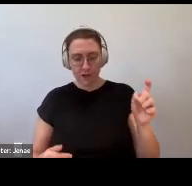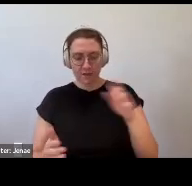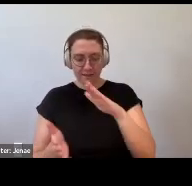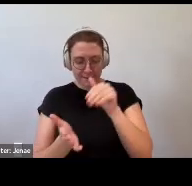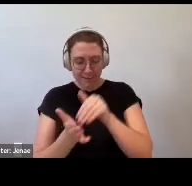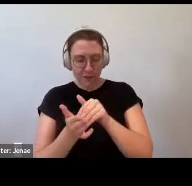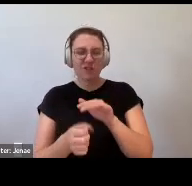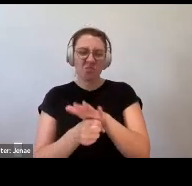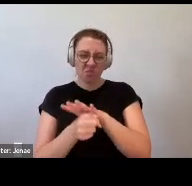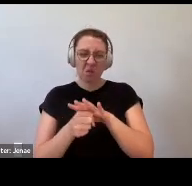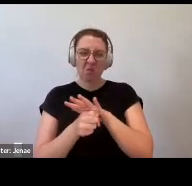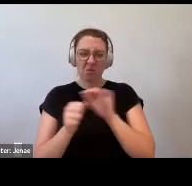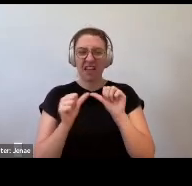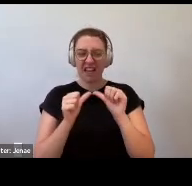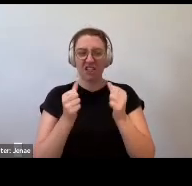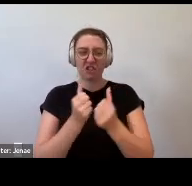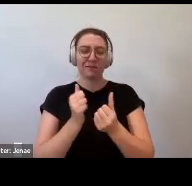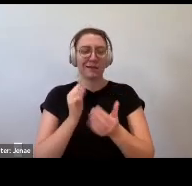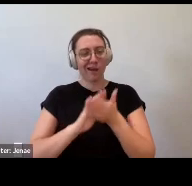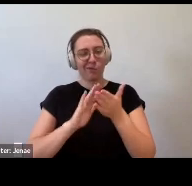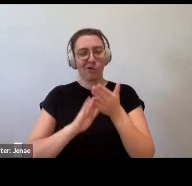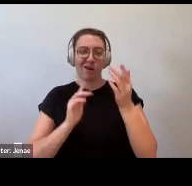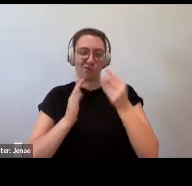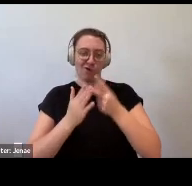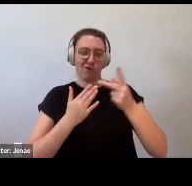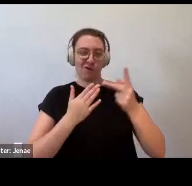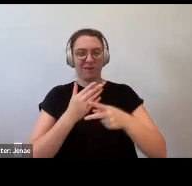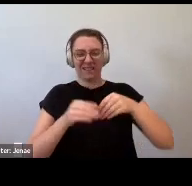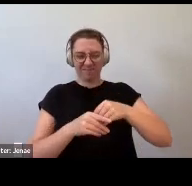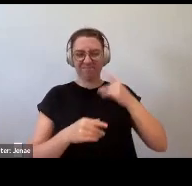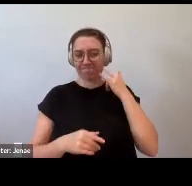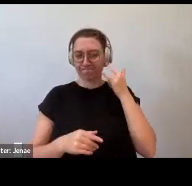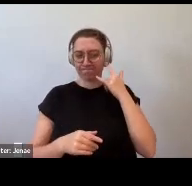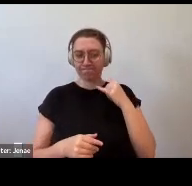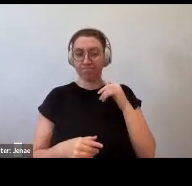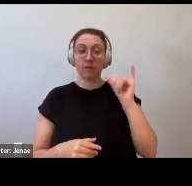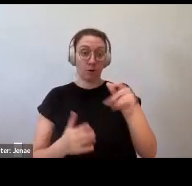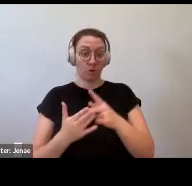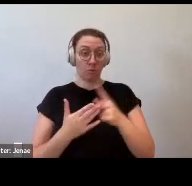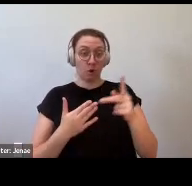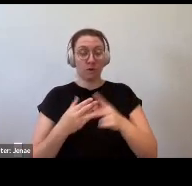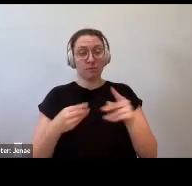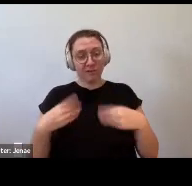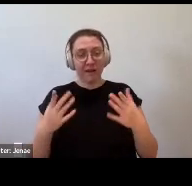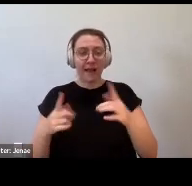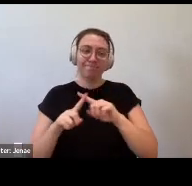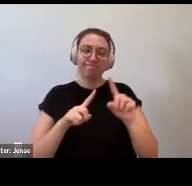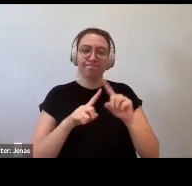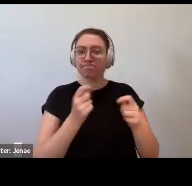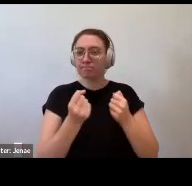programas operados por agencias educativas locales en California. Estos programas ofrecen diversos apoyos para